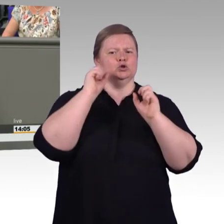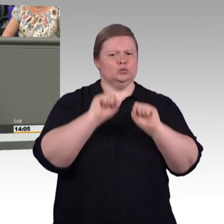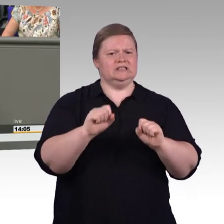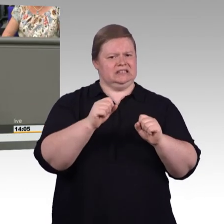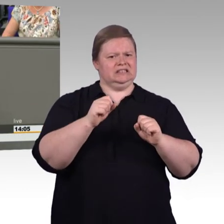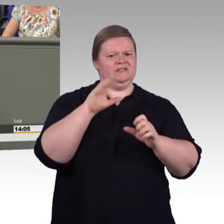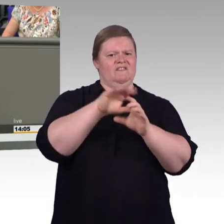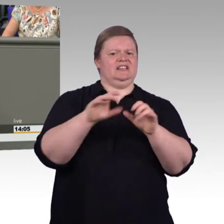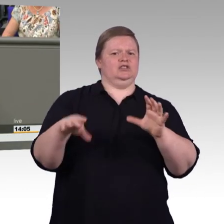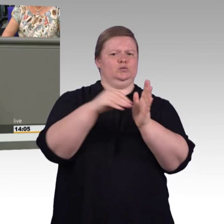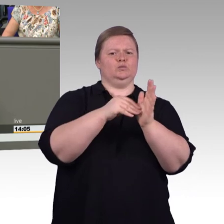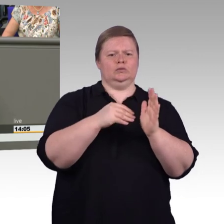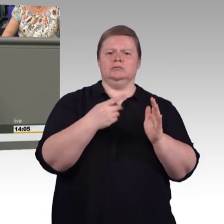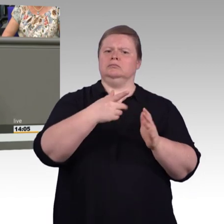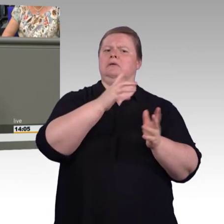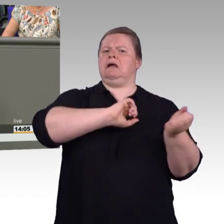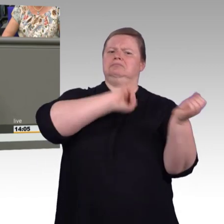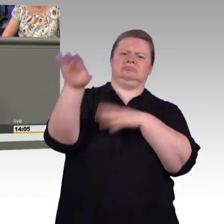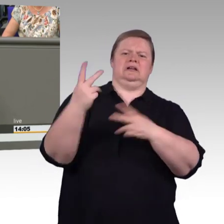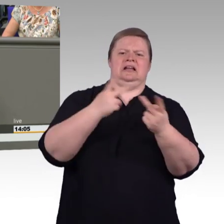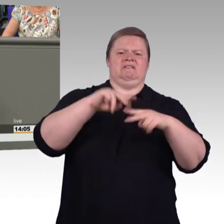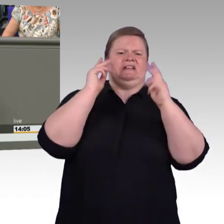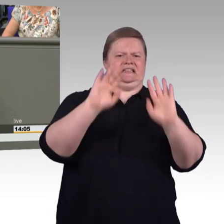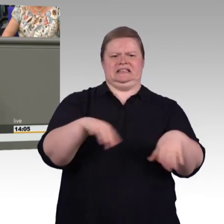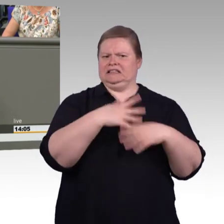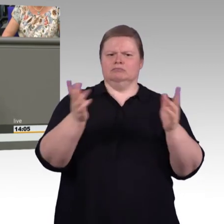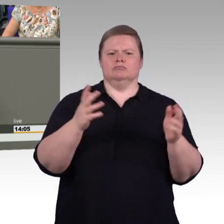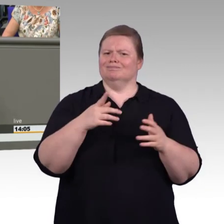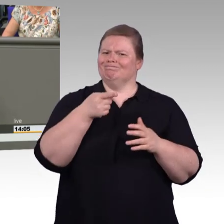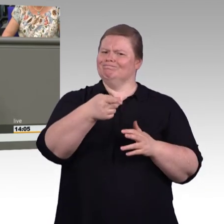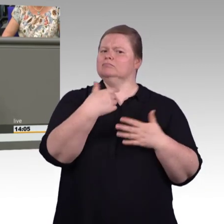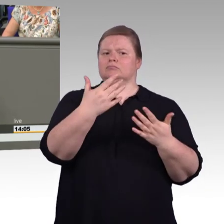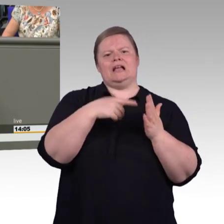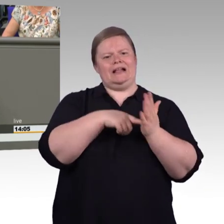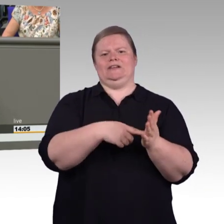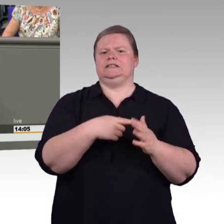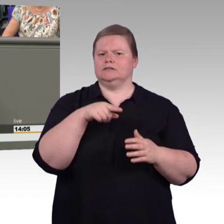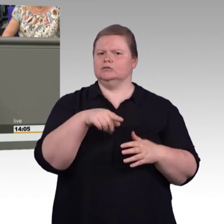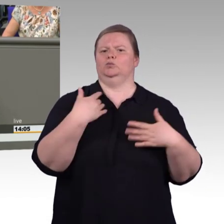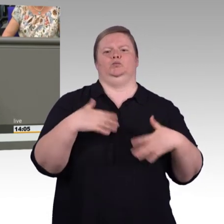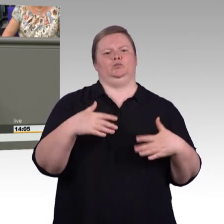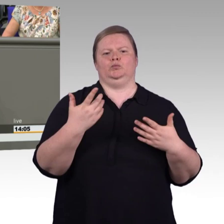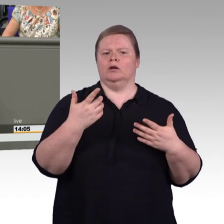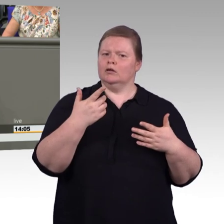wesentlich abgewogeneren Vorschlag der Grünen muss man doch schon genau hinschauen.